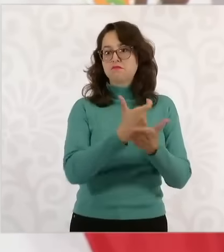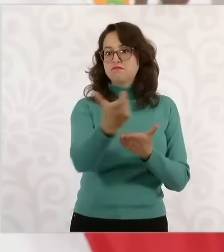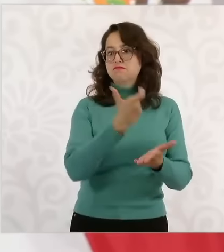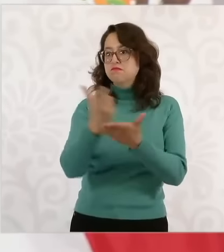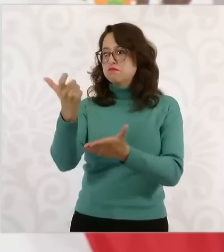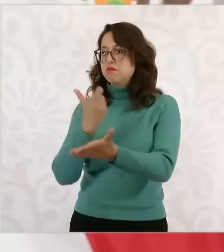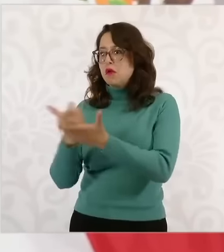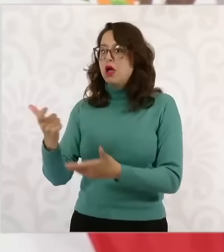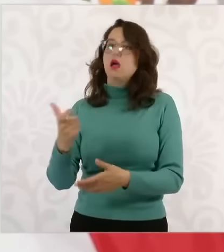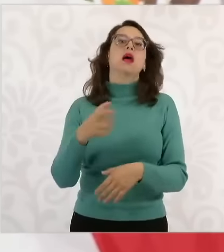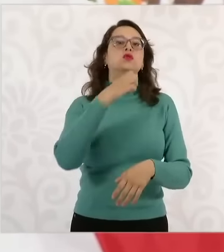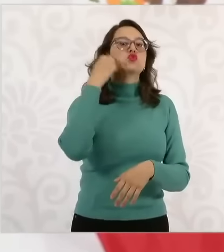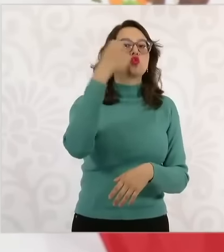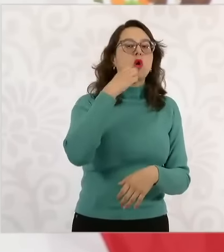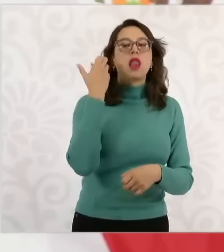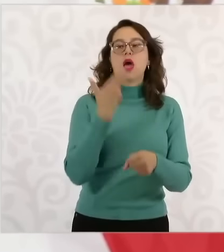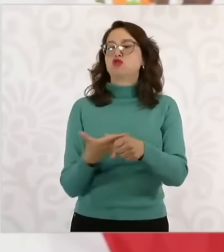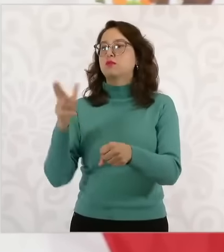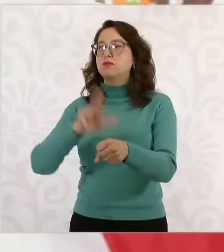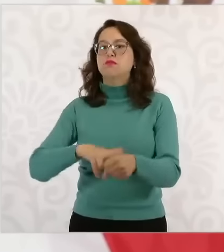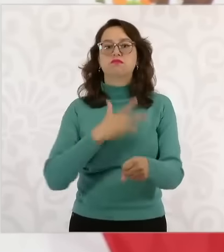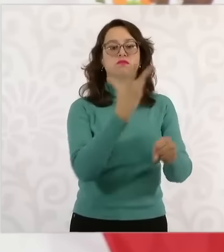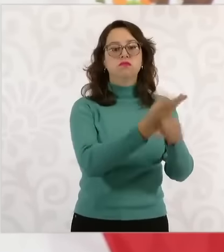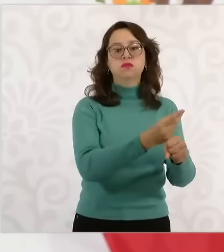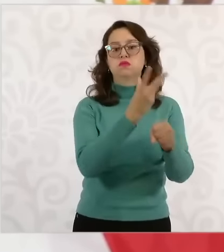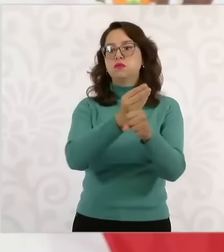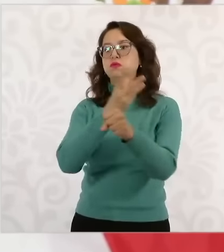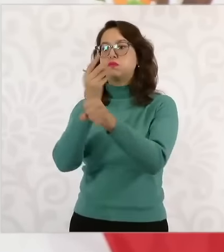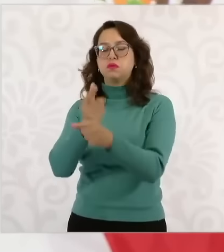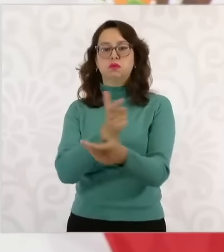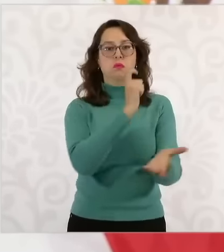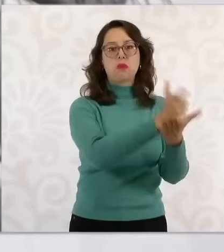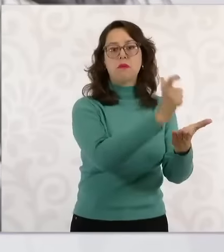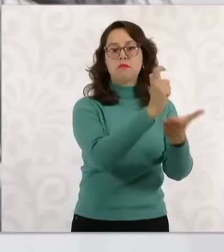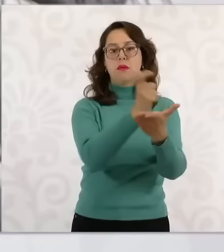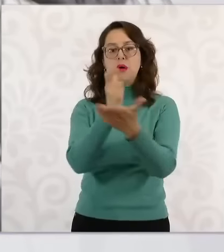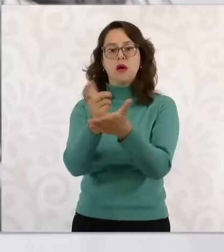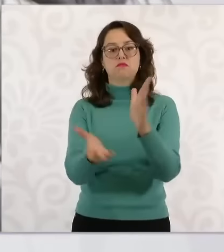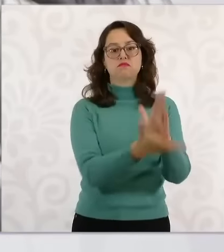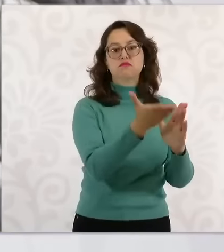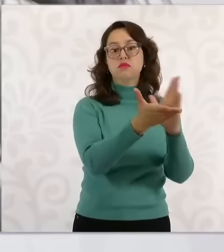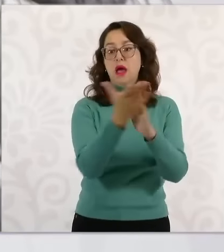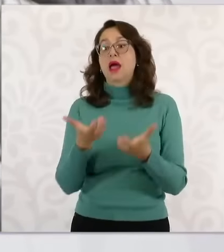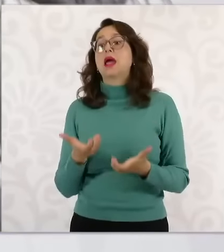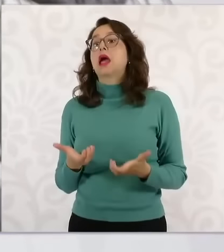cada una de las clínicas. tiene que dar recursos también para la reconstrucción de caminos, pero